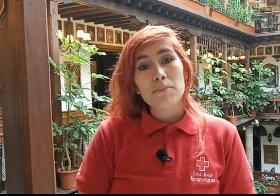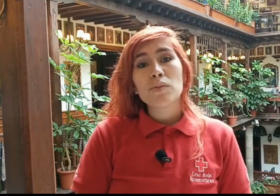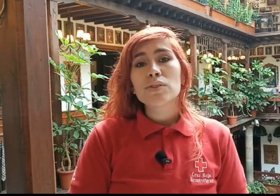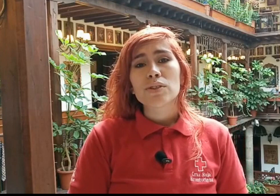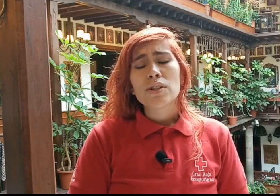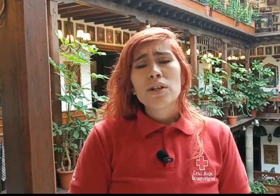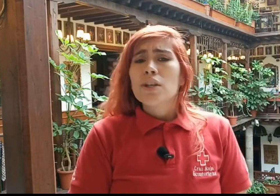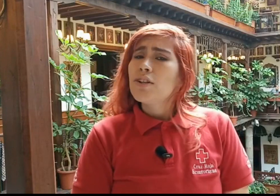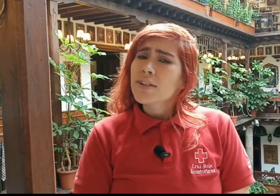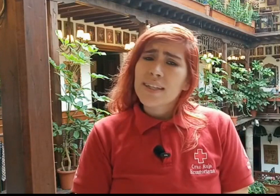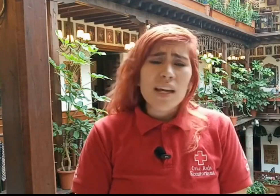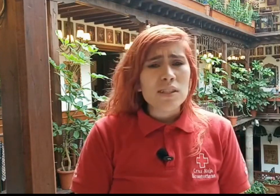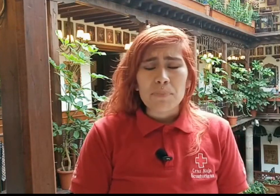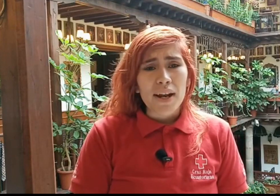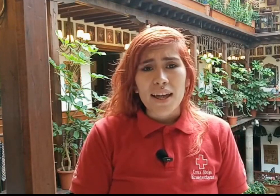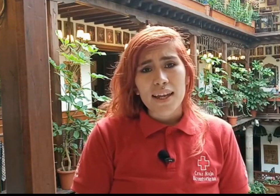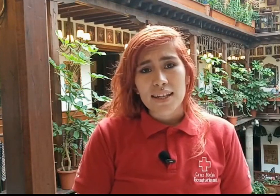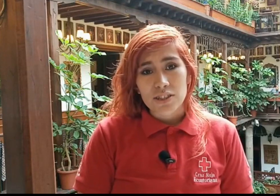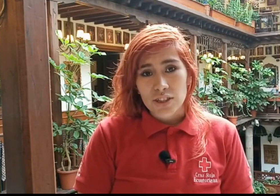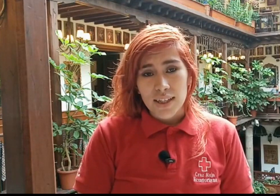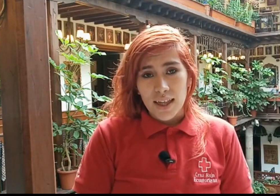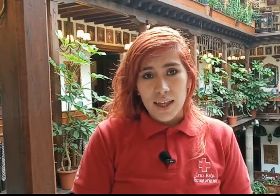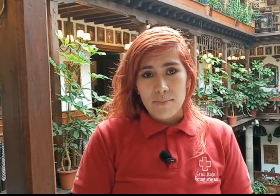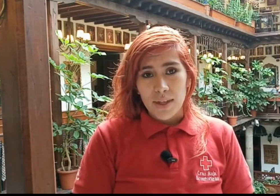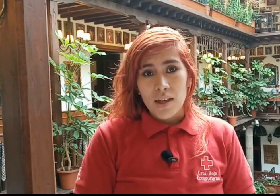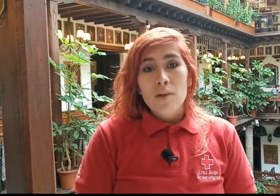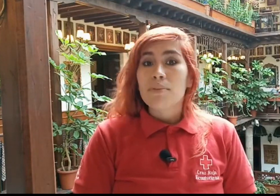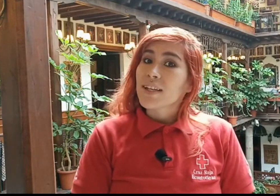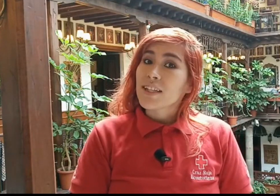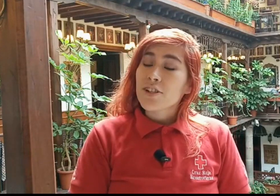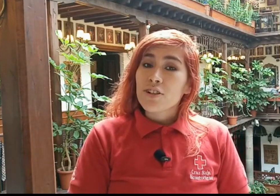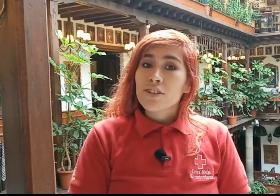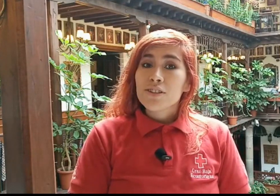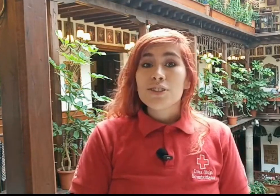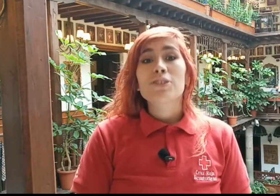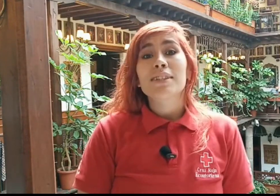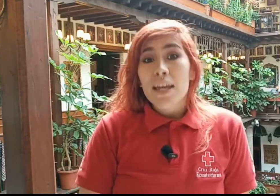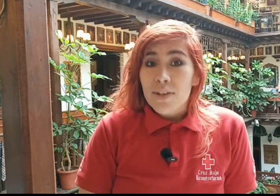el mundo no quiero esperar a que la sociedad cambie porque yo yo quiero